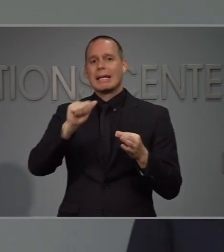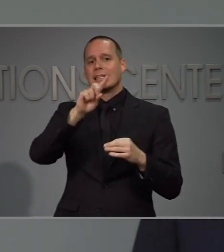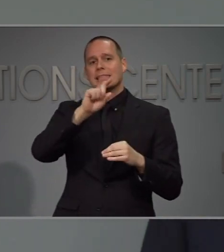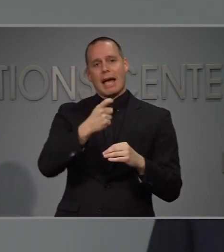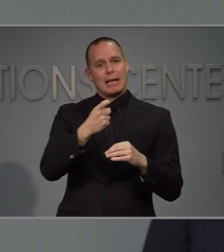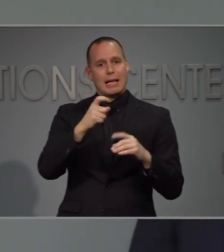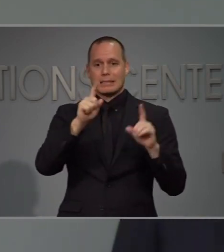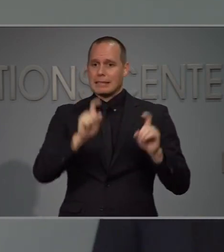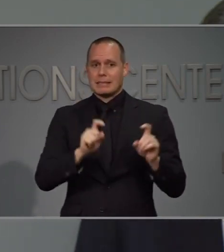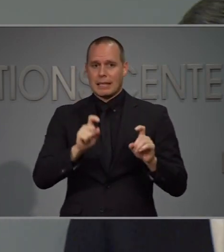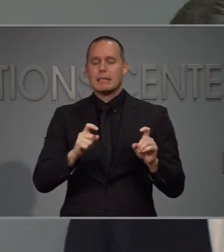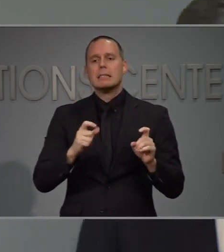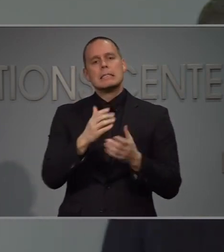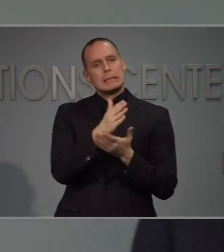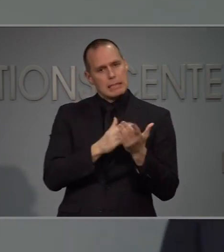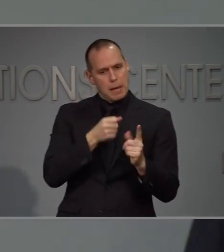Simplemente quisiera aclarar que cualquier prueba de